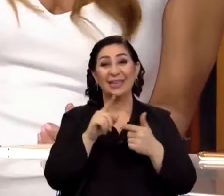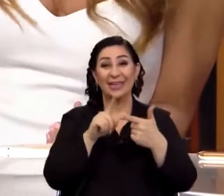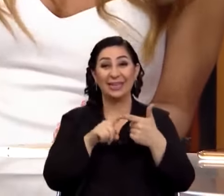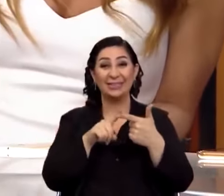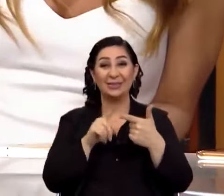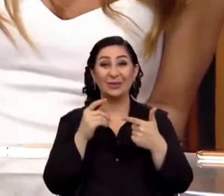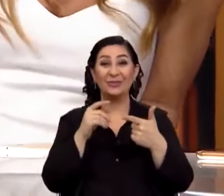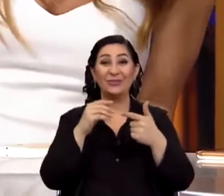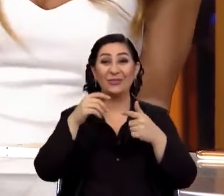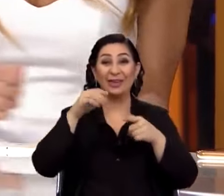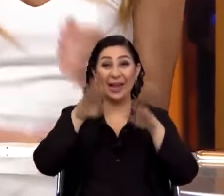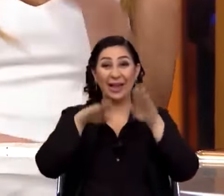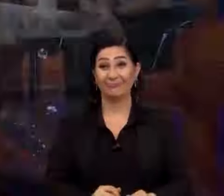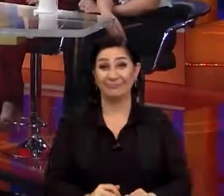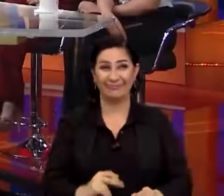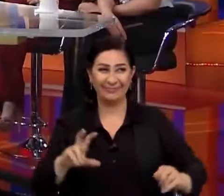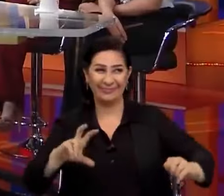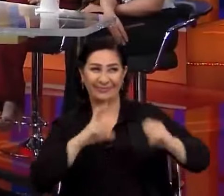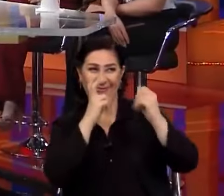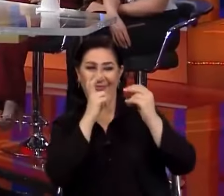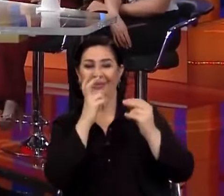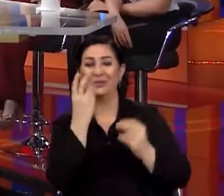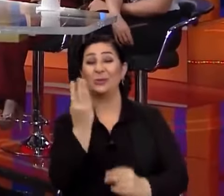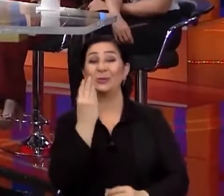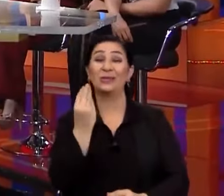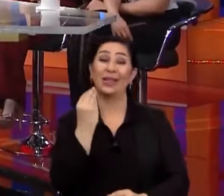unutmuşlar Sağ olsunlar sonuna koy gördüğümüz o Aşk bakışması çok hoştu